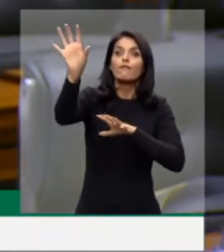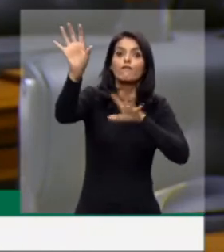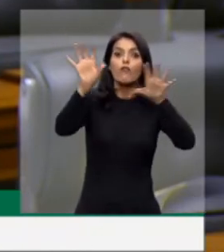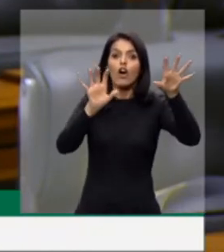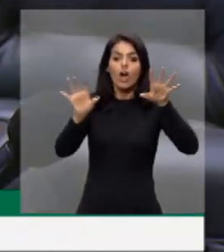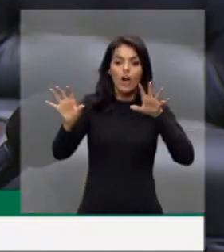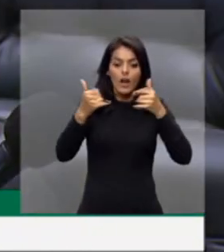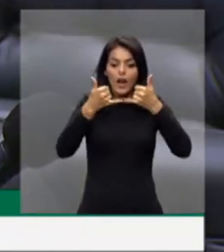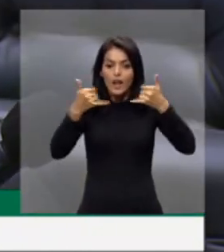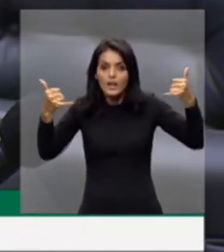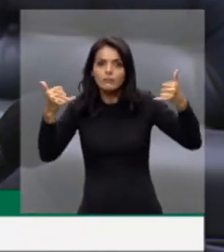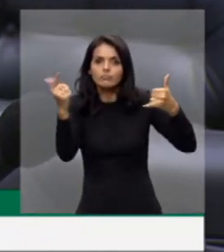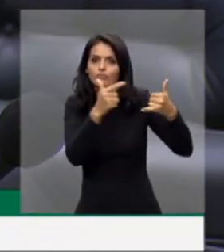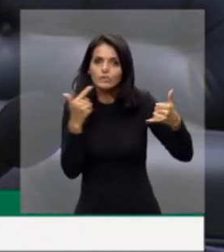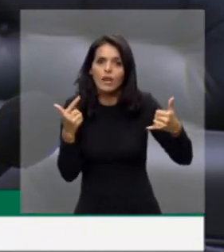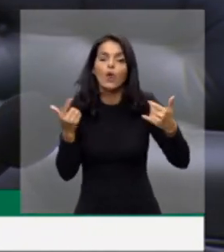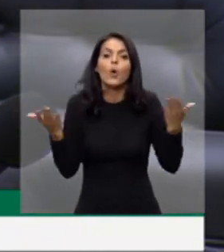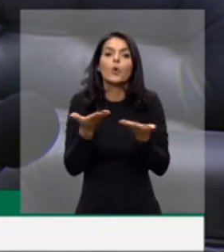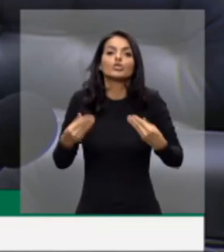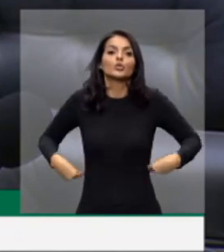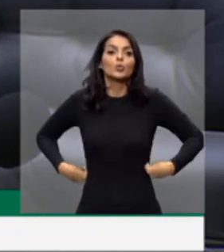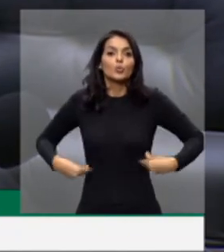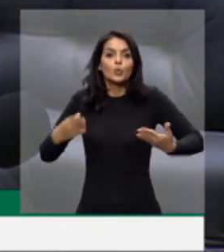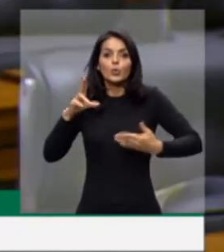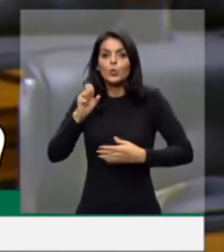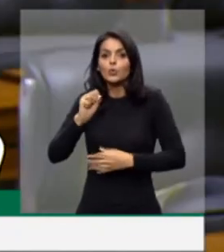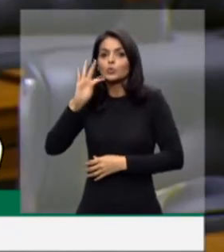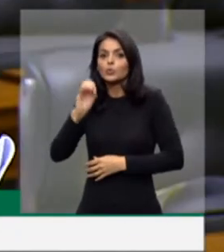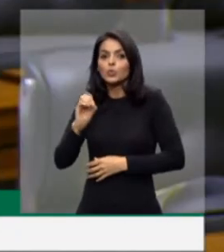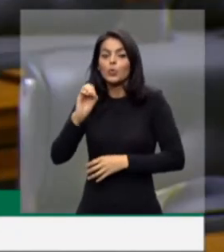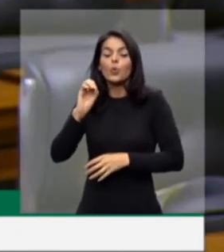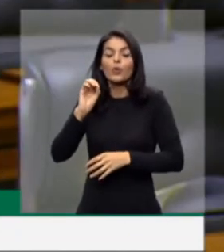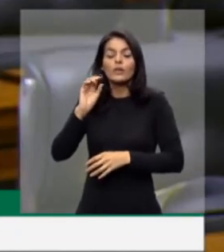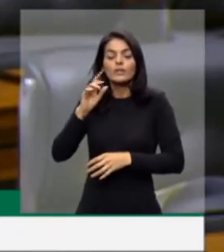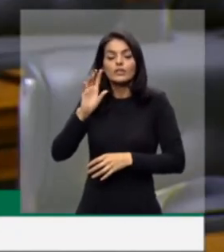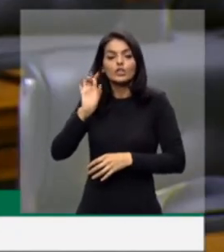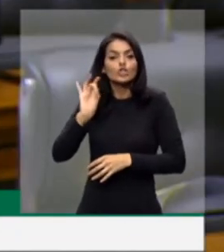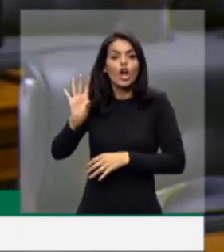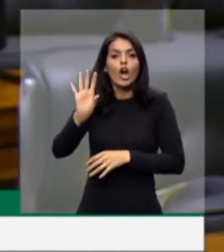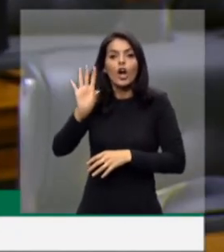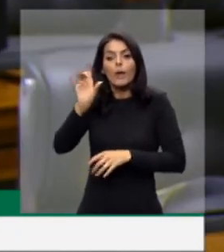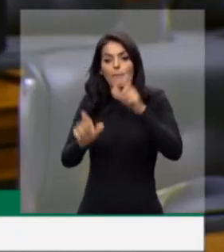O DISPOSITIVO, DEPUTADA PERPÉTUA AQUI, VAI FAVORECER AQUELES QUE ESTÃO DESOLADOS, O CURSO QUE HOJE IMPACTA